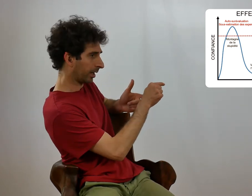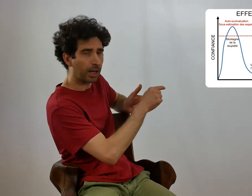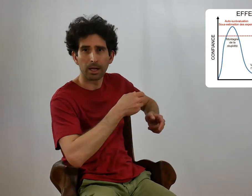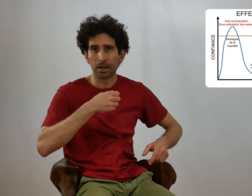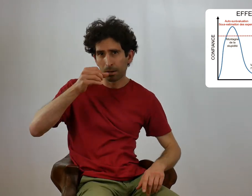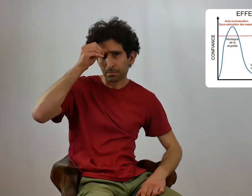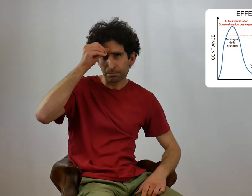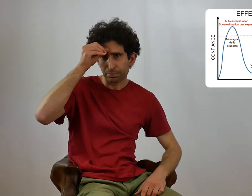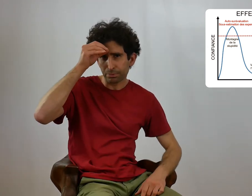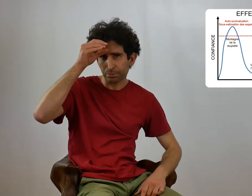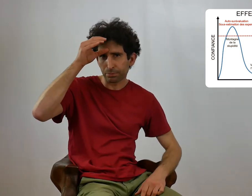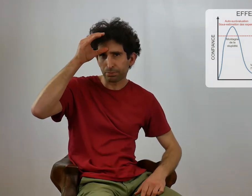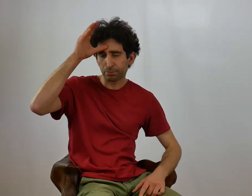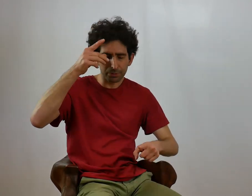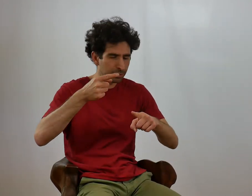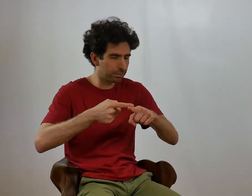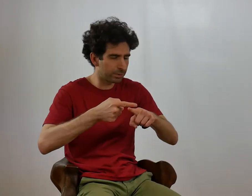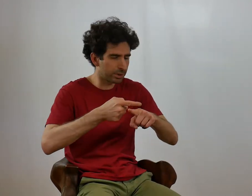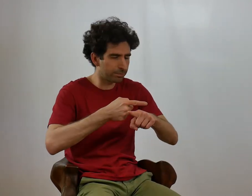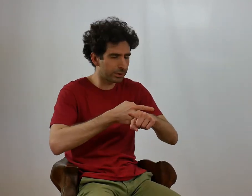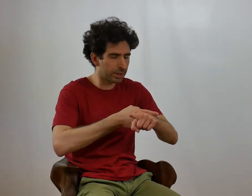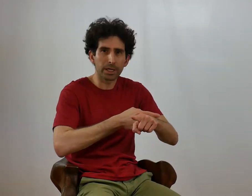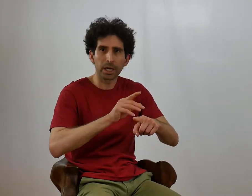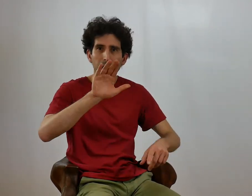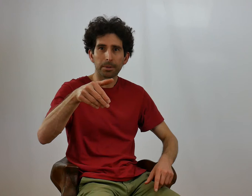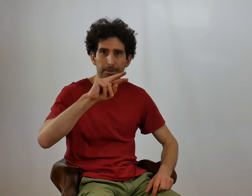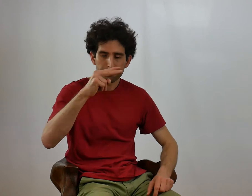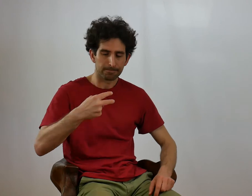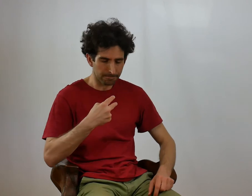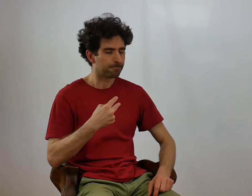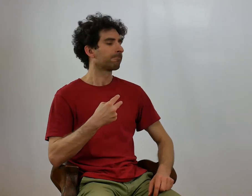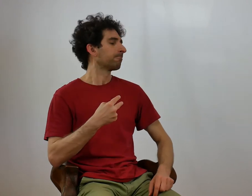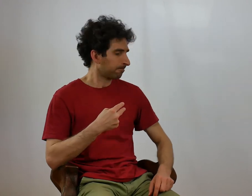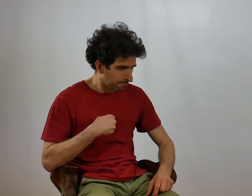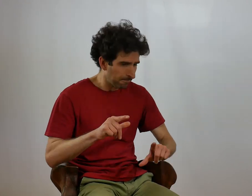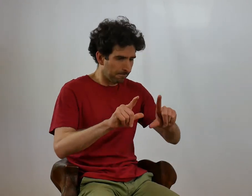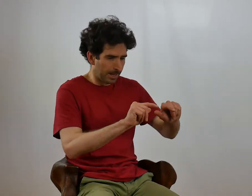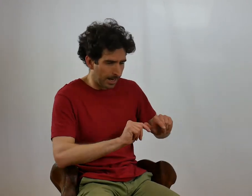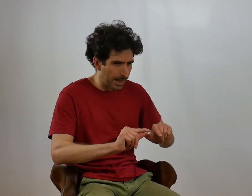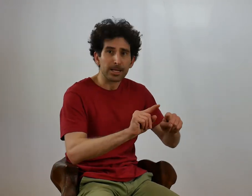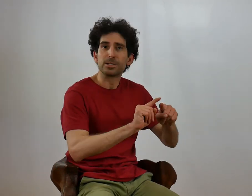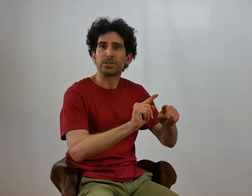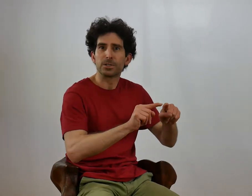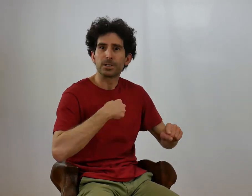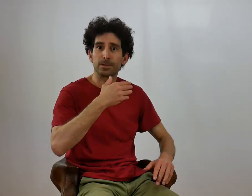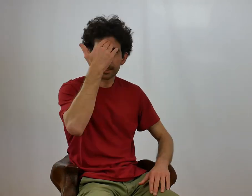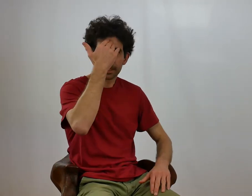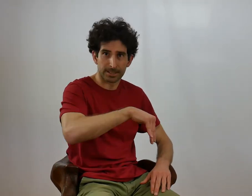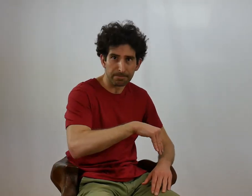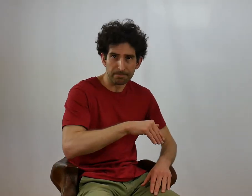Là, les connaissances augmentent petit à petit. Ensuite, nous nous rendons compte que nous savons des choses